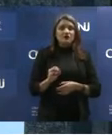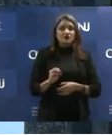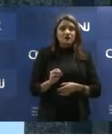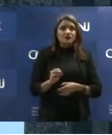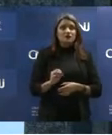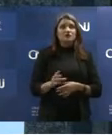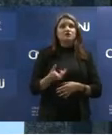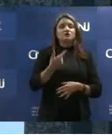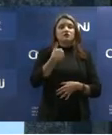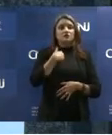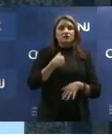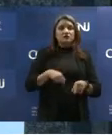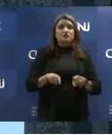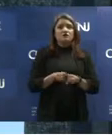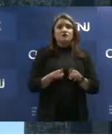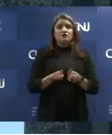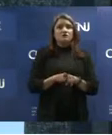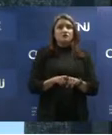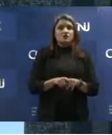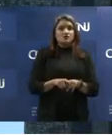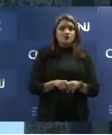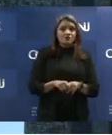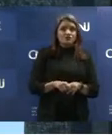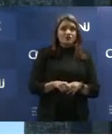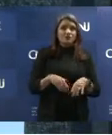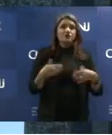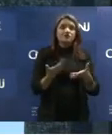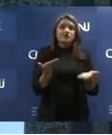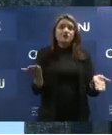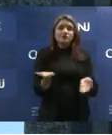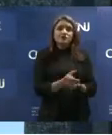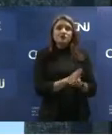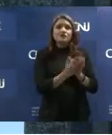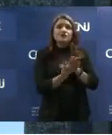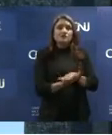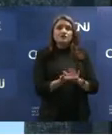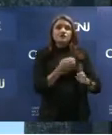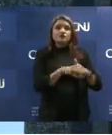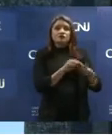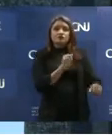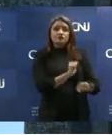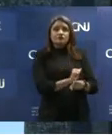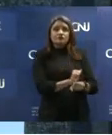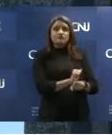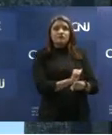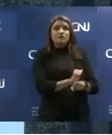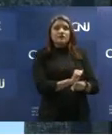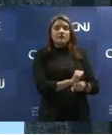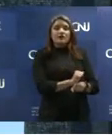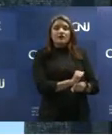então esse arquivamento ele se soma de alguma maneira ao